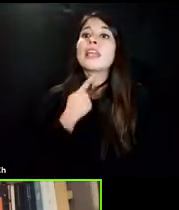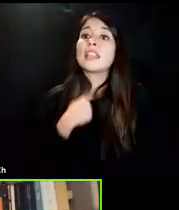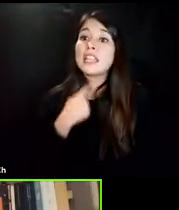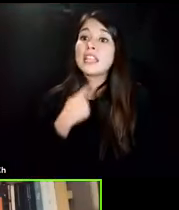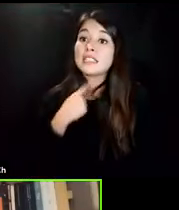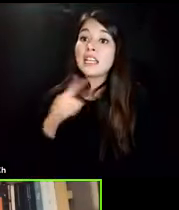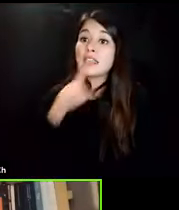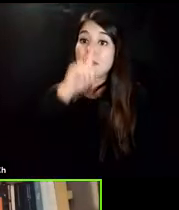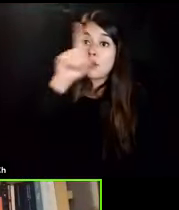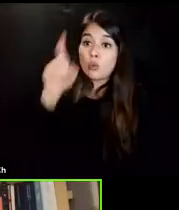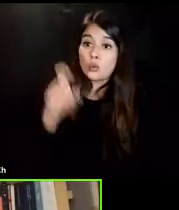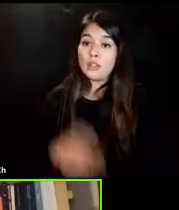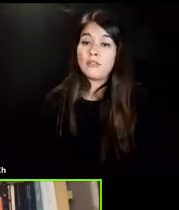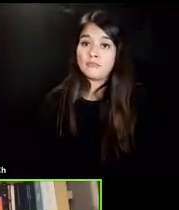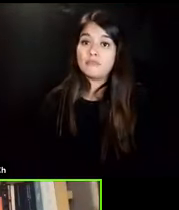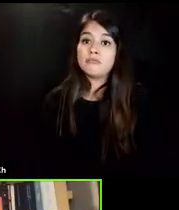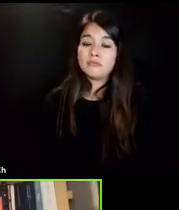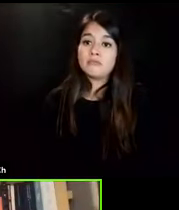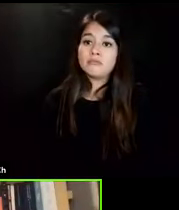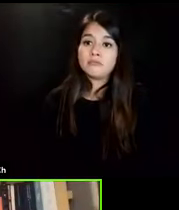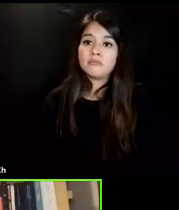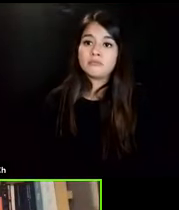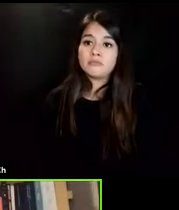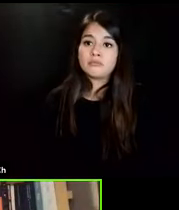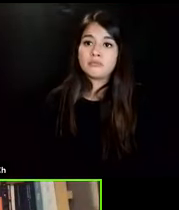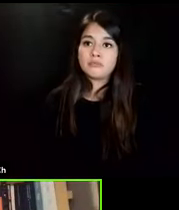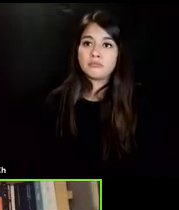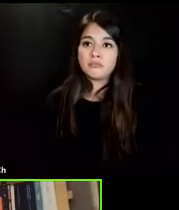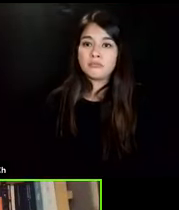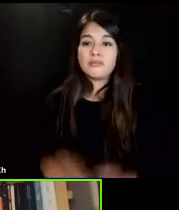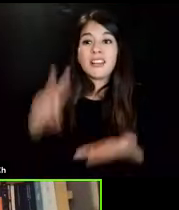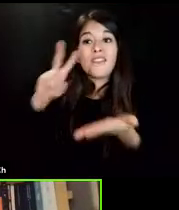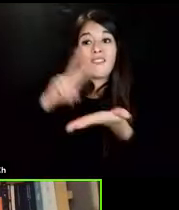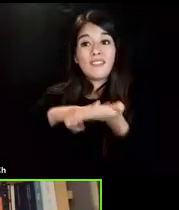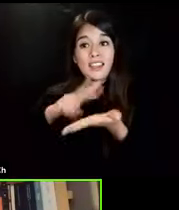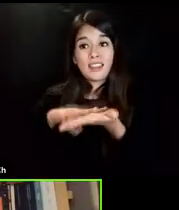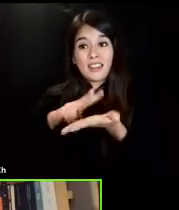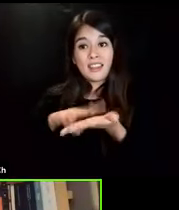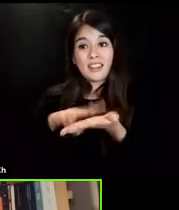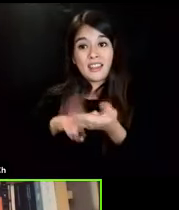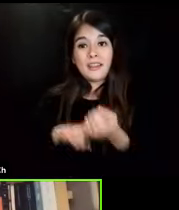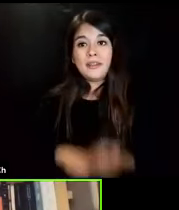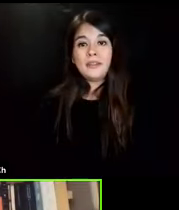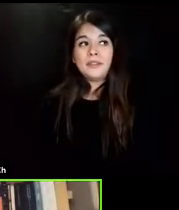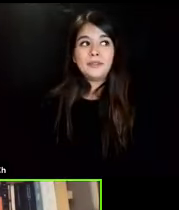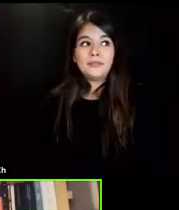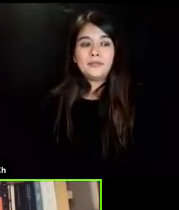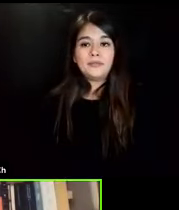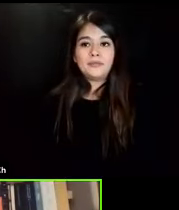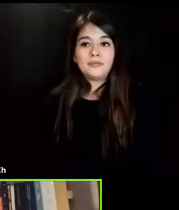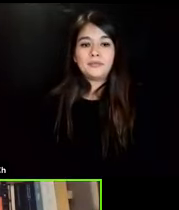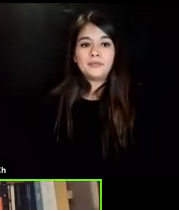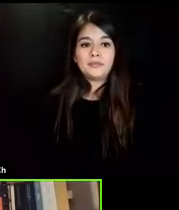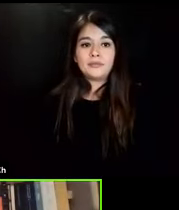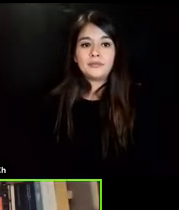está buena la verdad es que voy a ver voy a mirar de nuevo desde